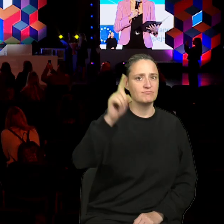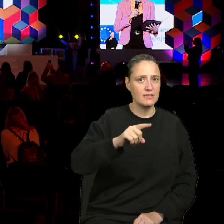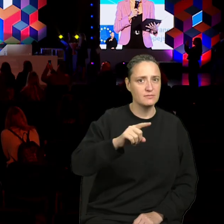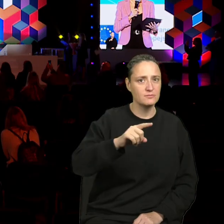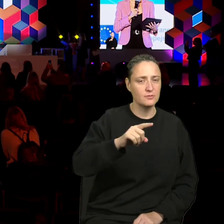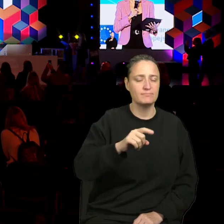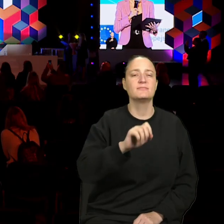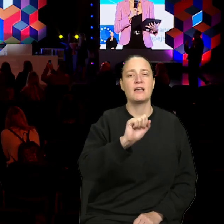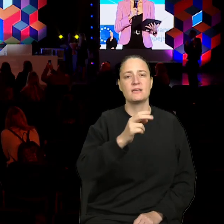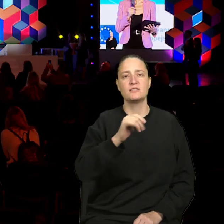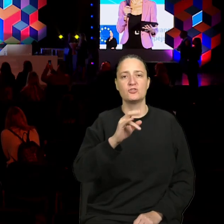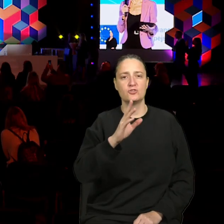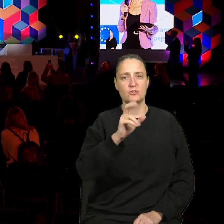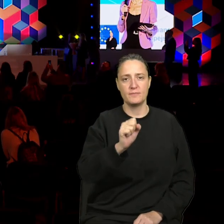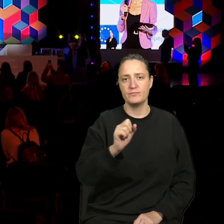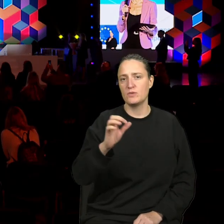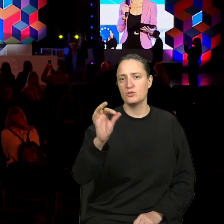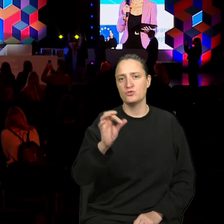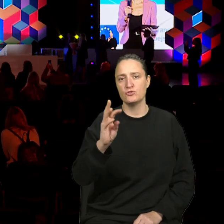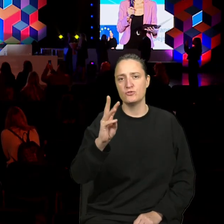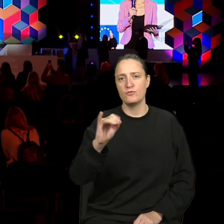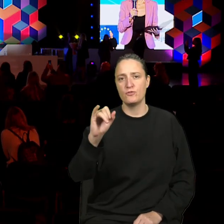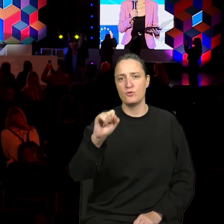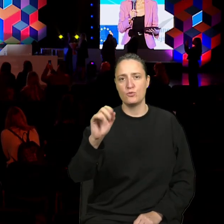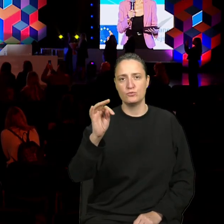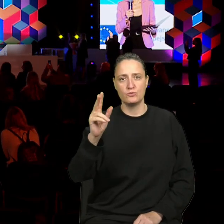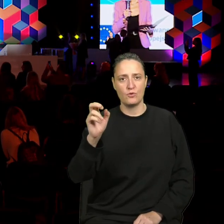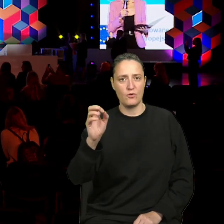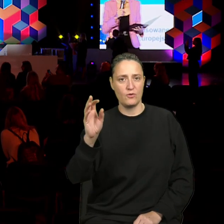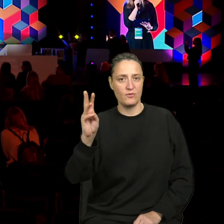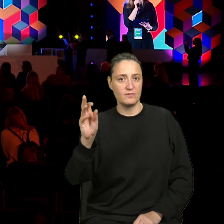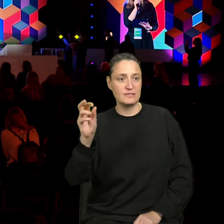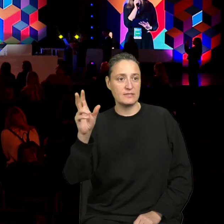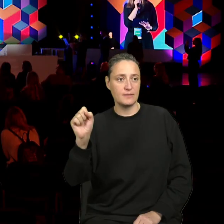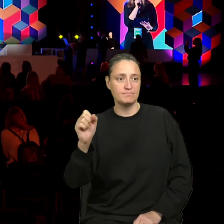jeśli chodzi o edukację zawodową przez całe życie. Nowe role dla nauczycieli również w edukacji zawodowej,